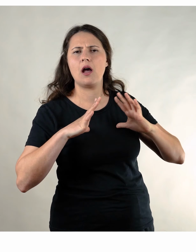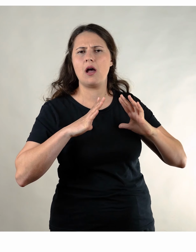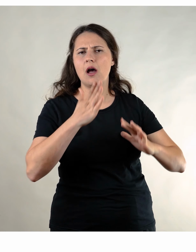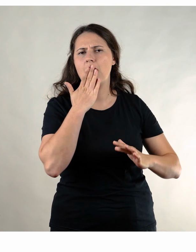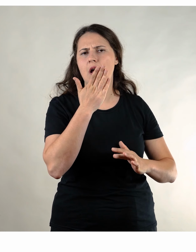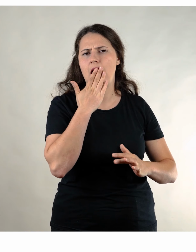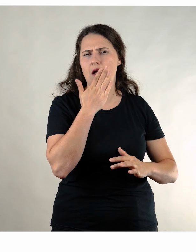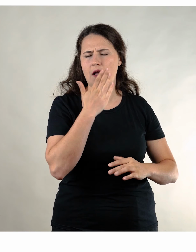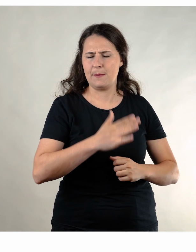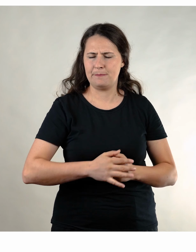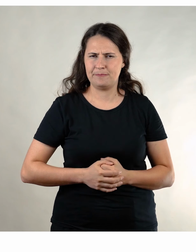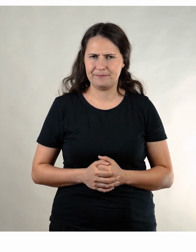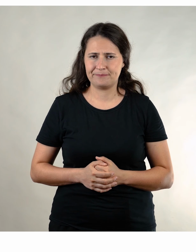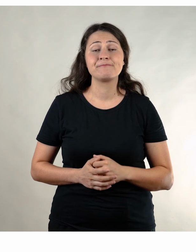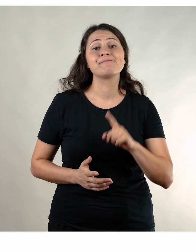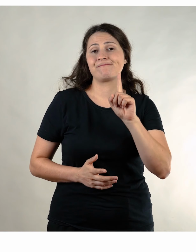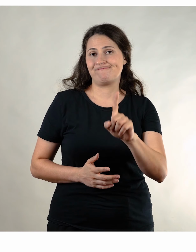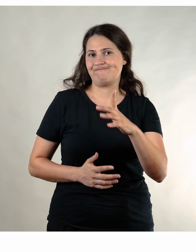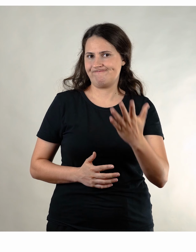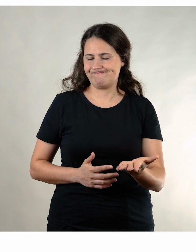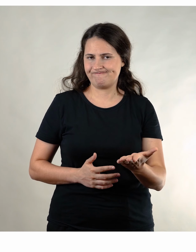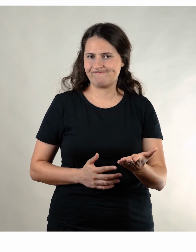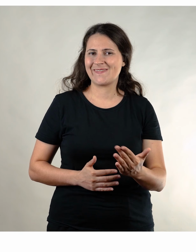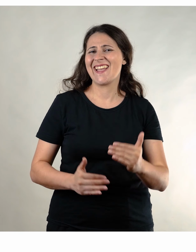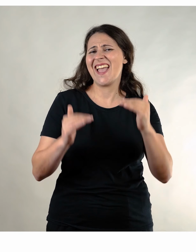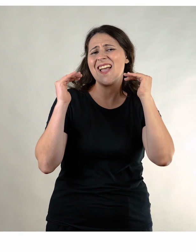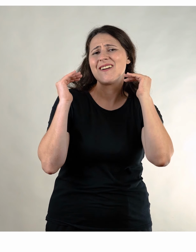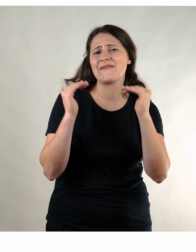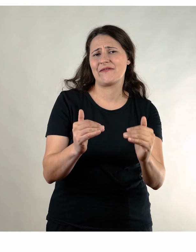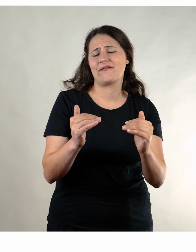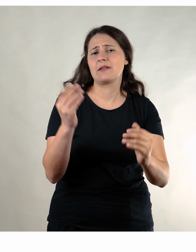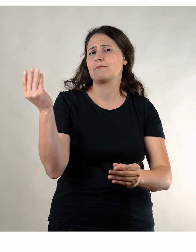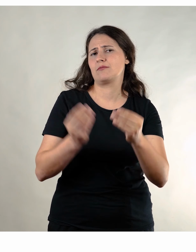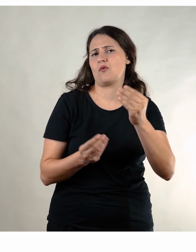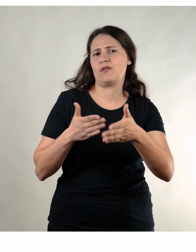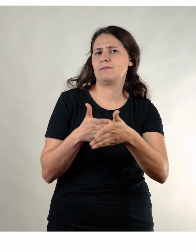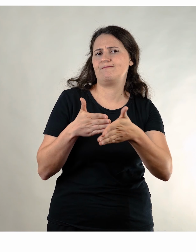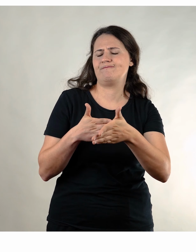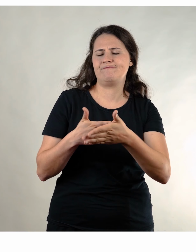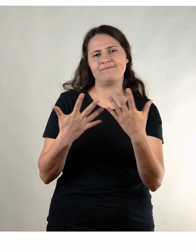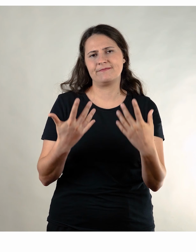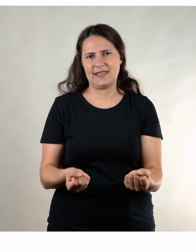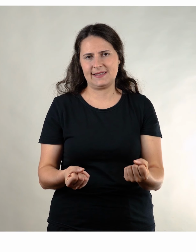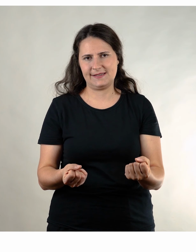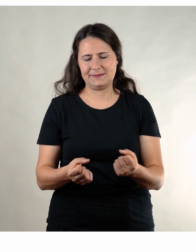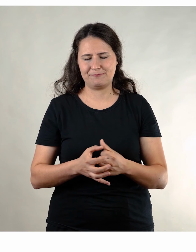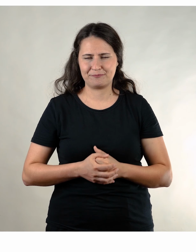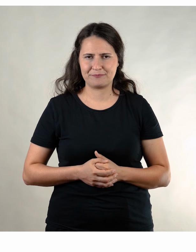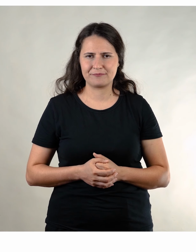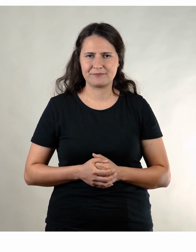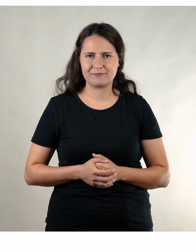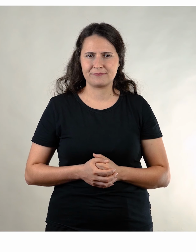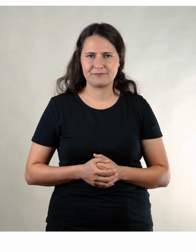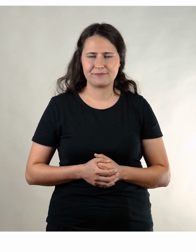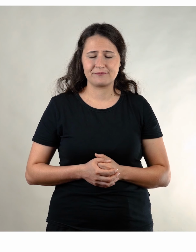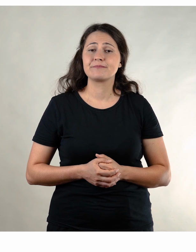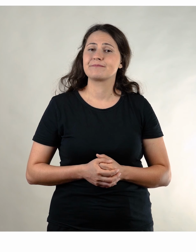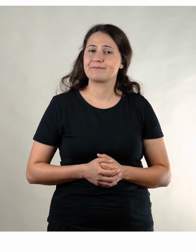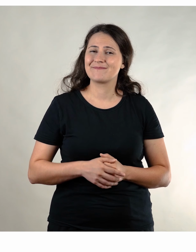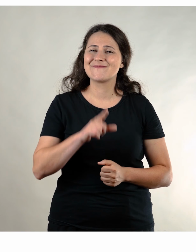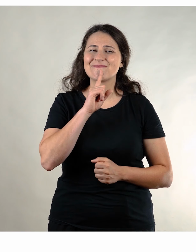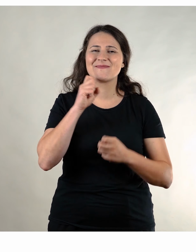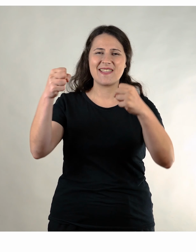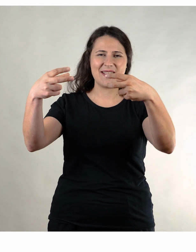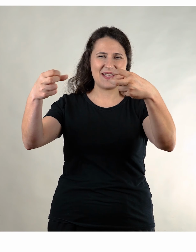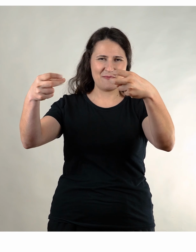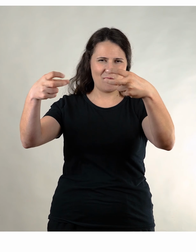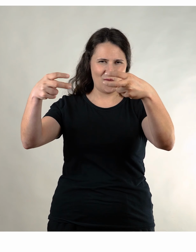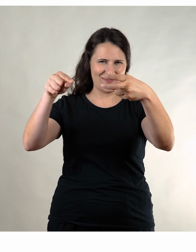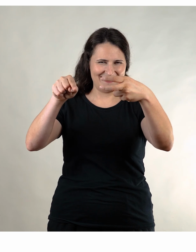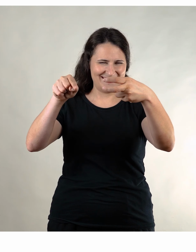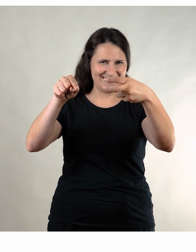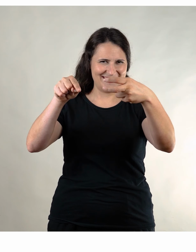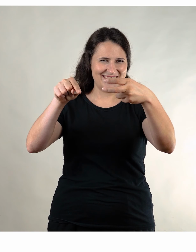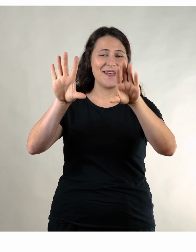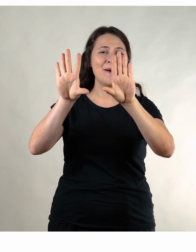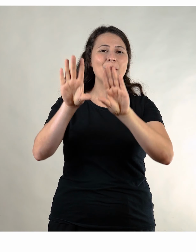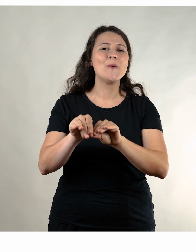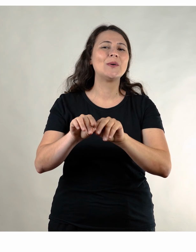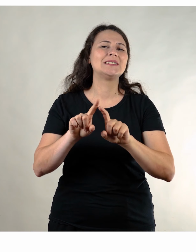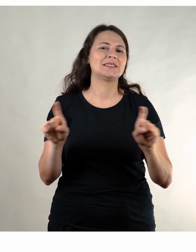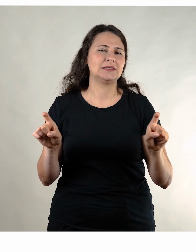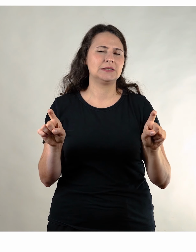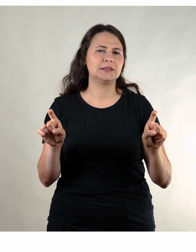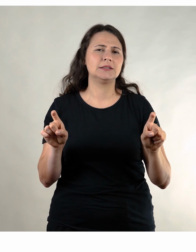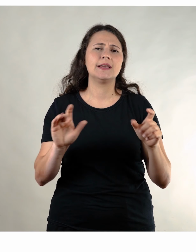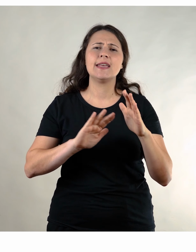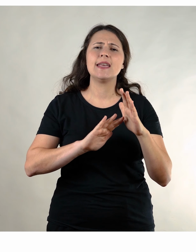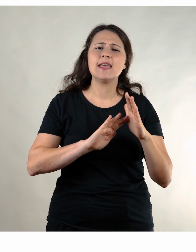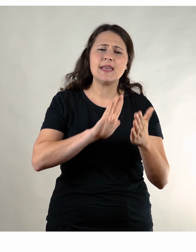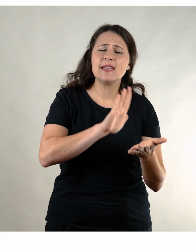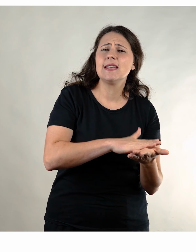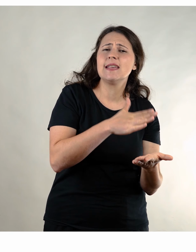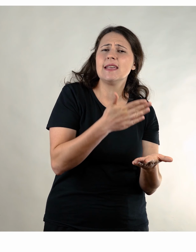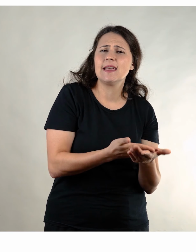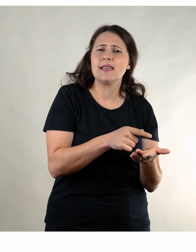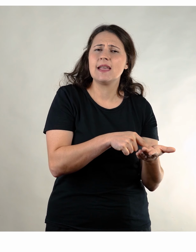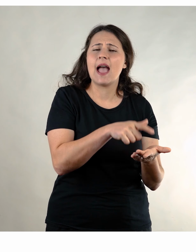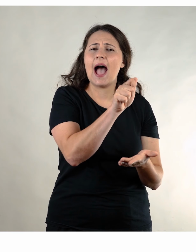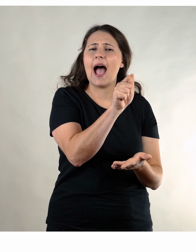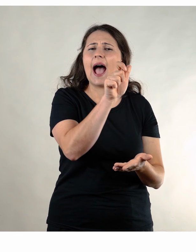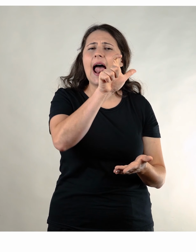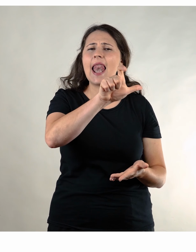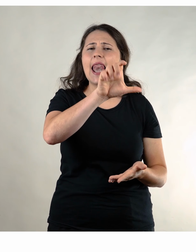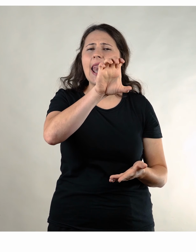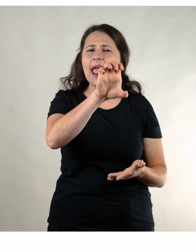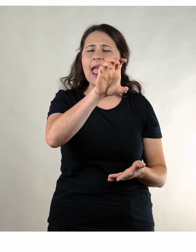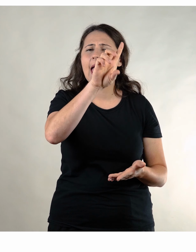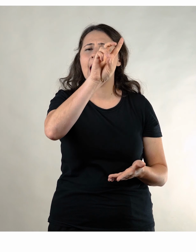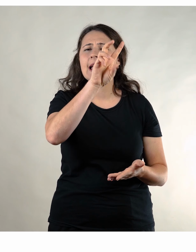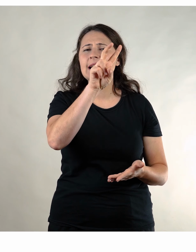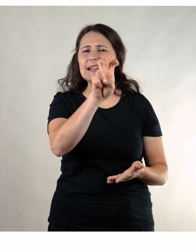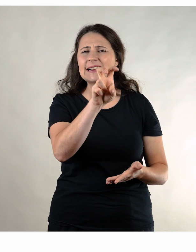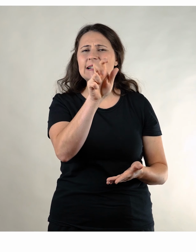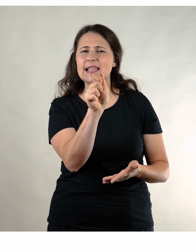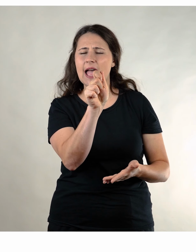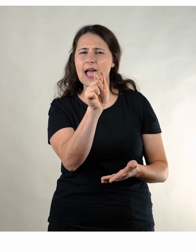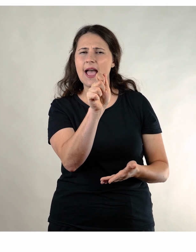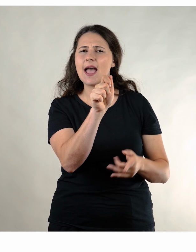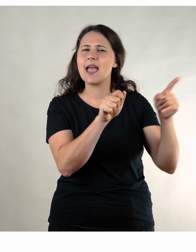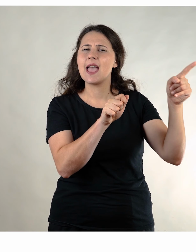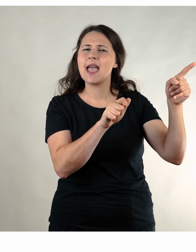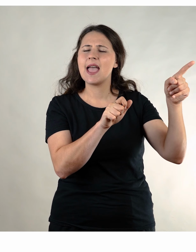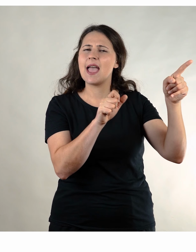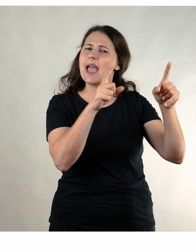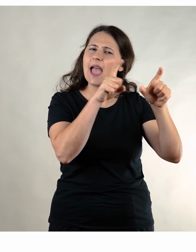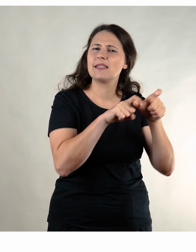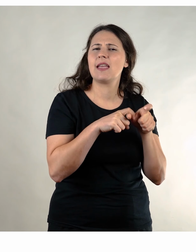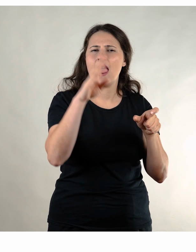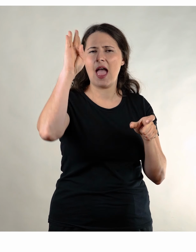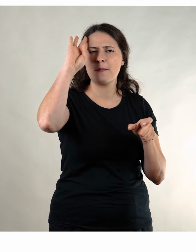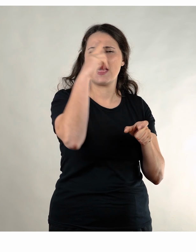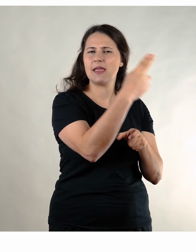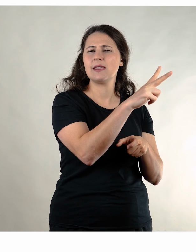Ωστόσο εξακολουθούν να υπάρχουν ορισμένα προβλήματα. Οι υπότιτλοι βασίζονται στην υπηρεσία μετάφρασης Αλέξα της εταιρείας Άμαζον.